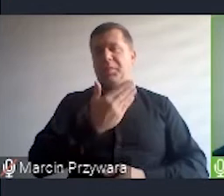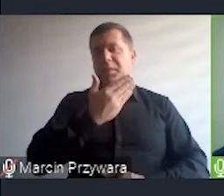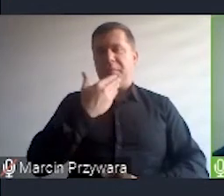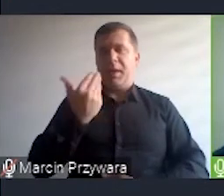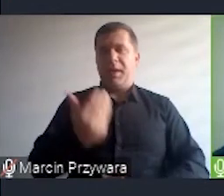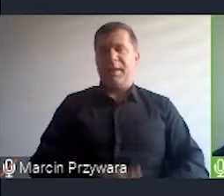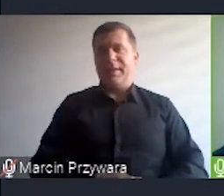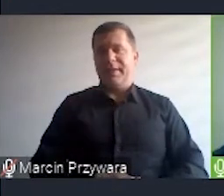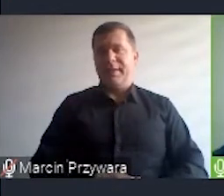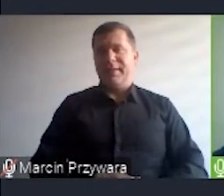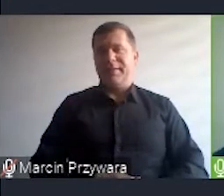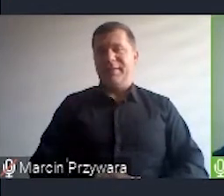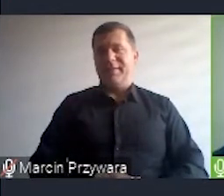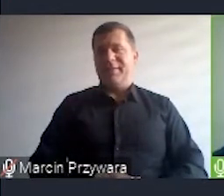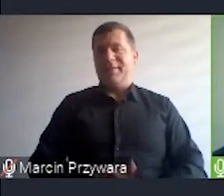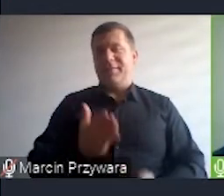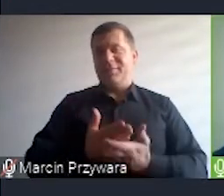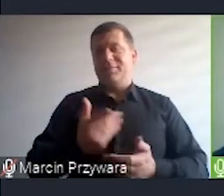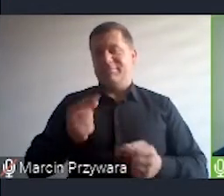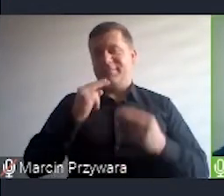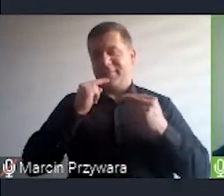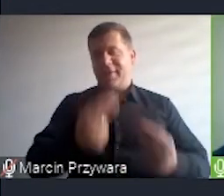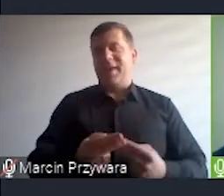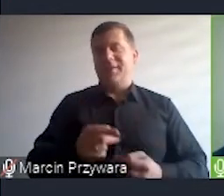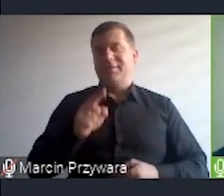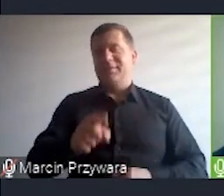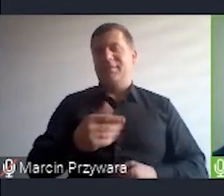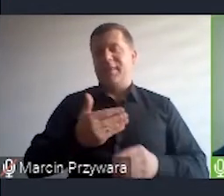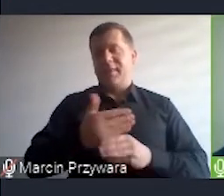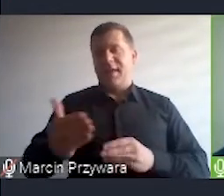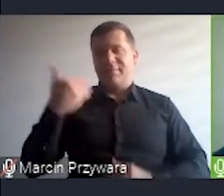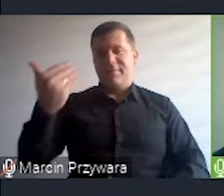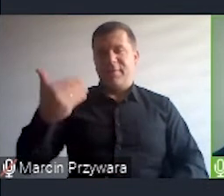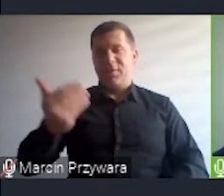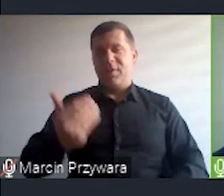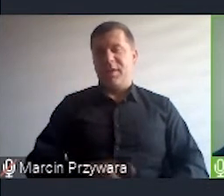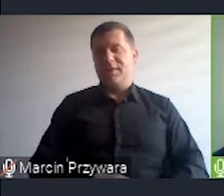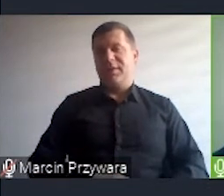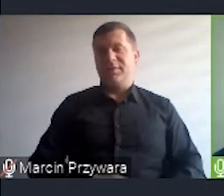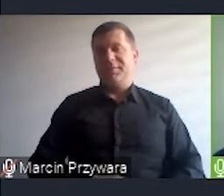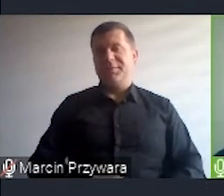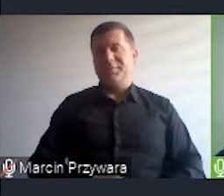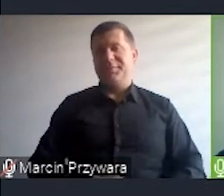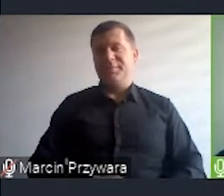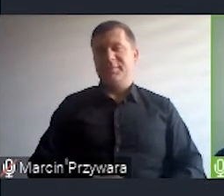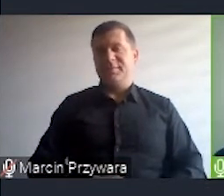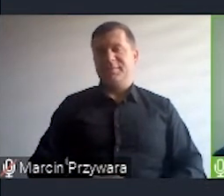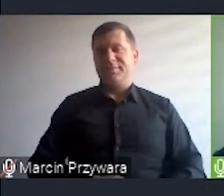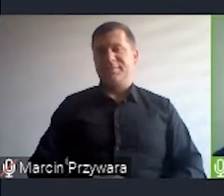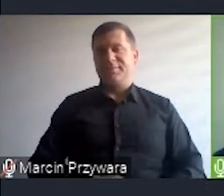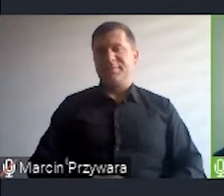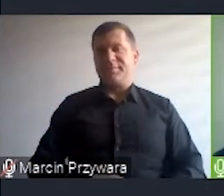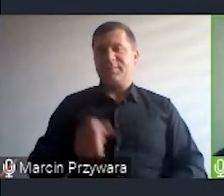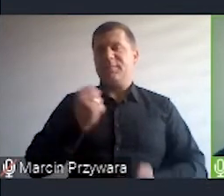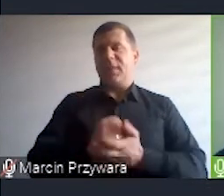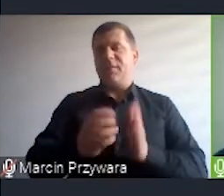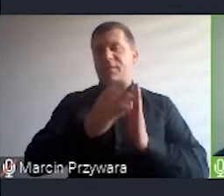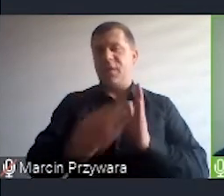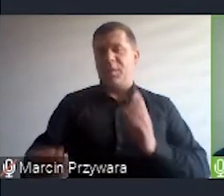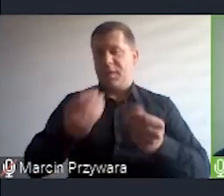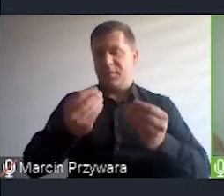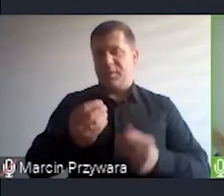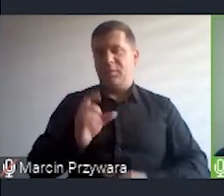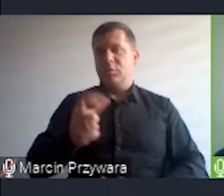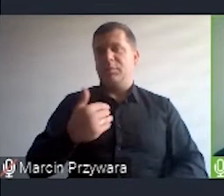W związku z tym, proszę Państwa, wracamy do form finansowania i do tego o czym powiedziałem.